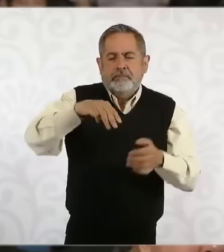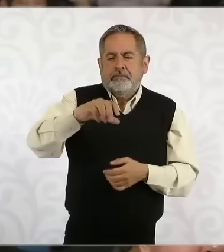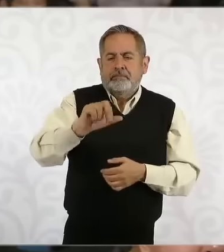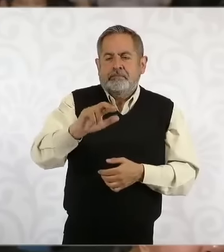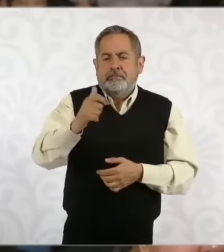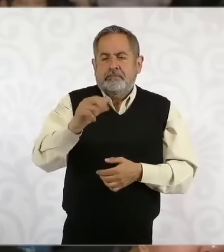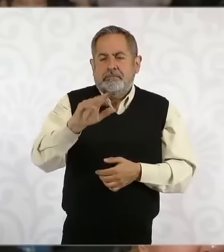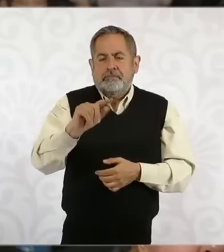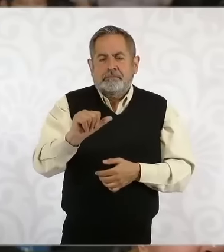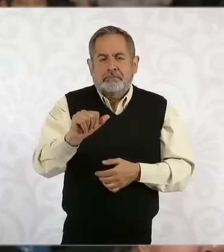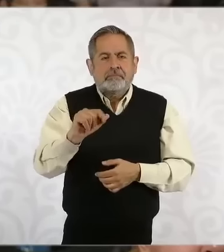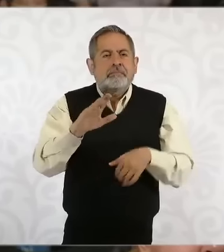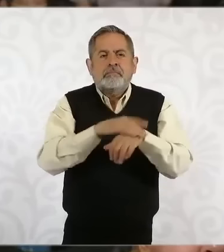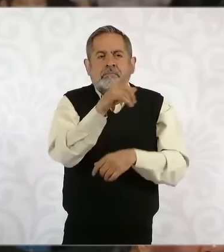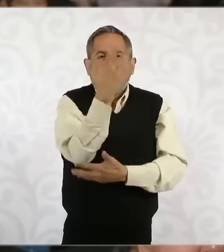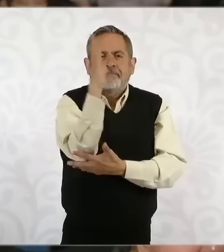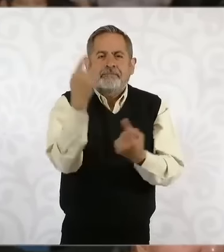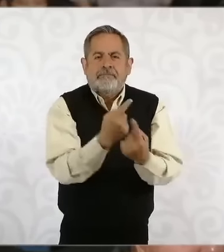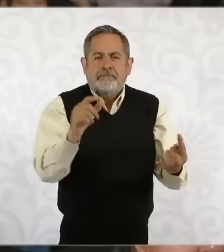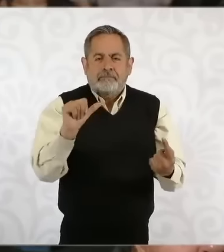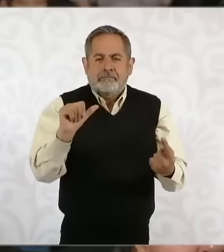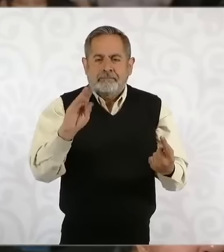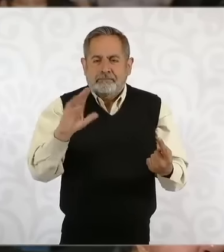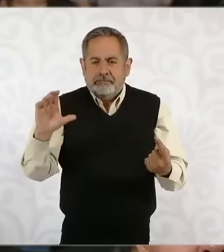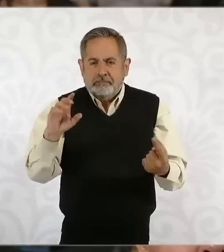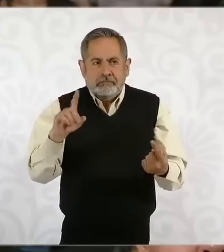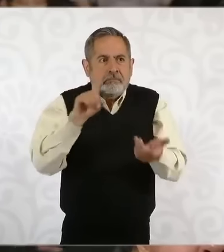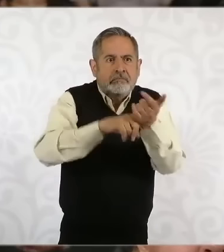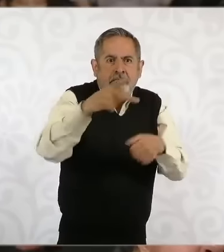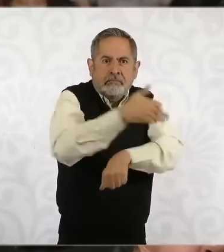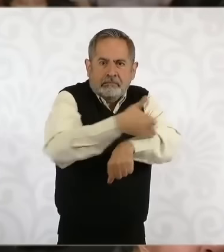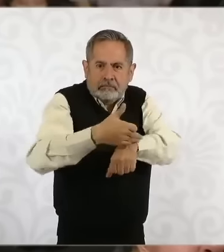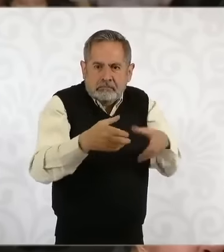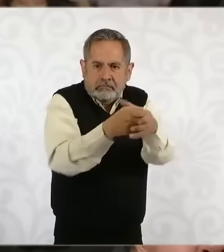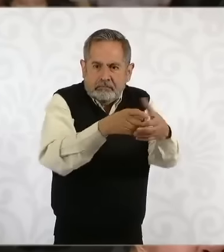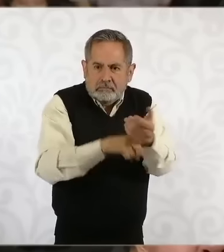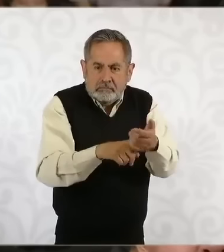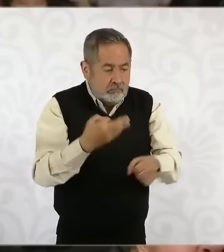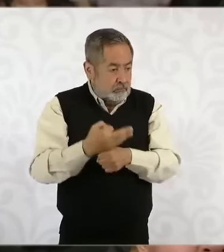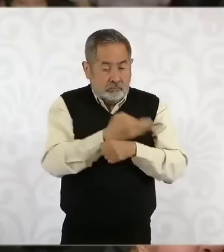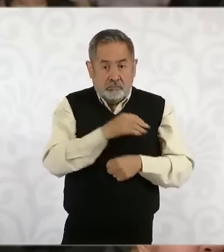incendio de la guardería ABC, ahora que la Suprema ha tomado una decisión importante en ese sentido,